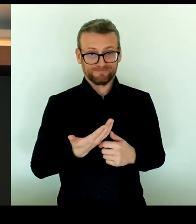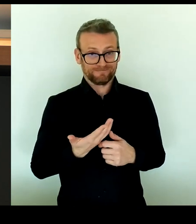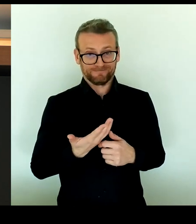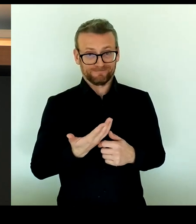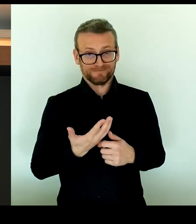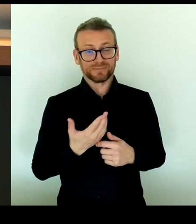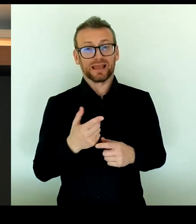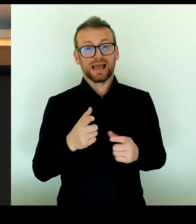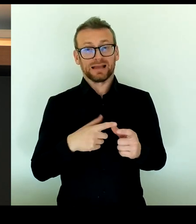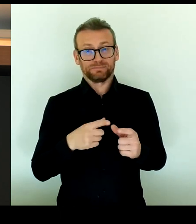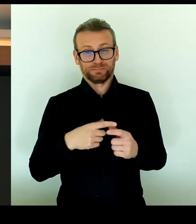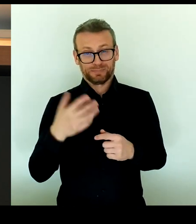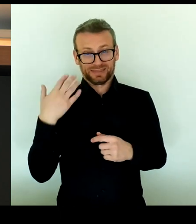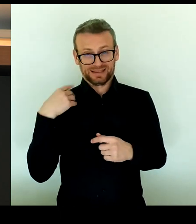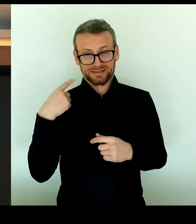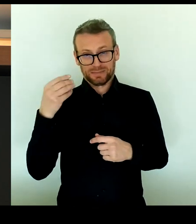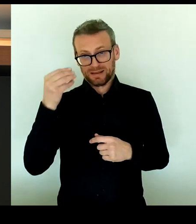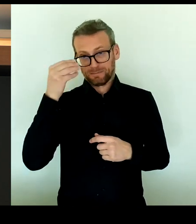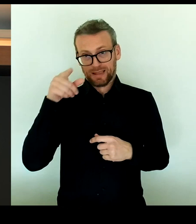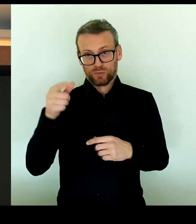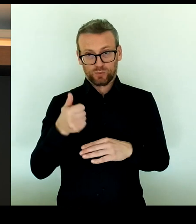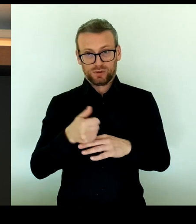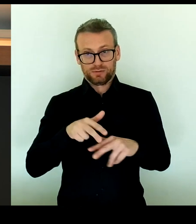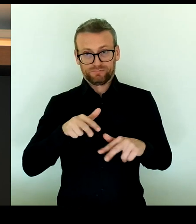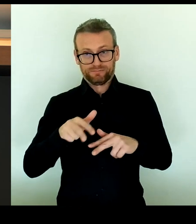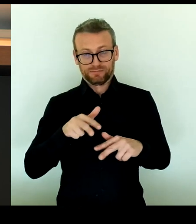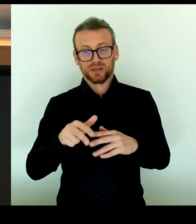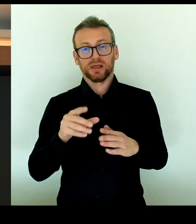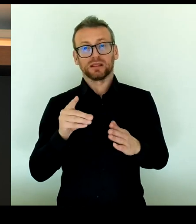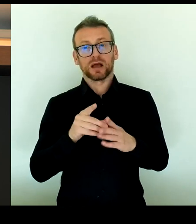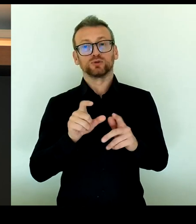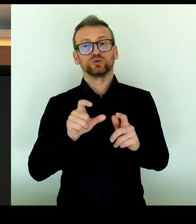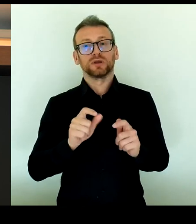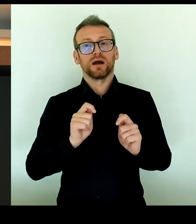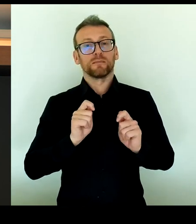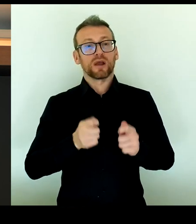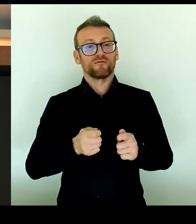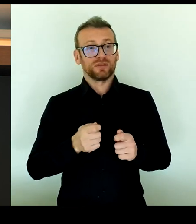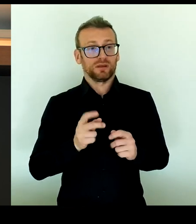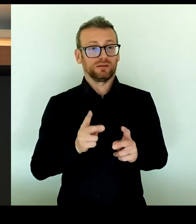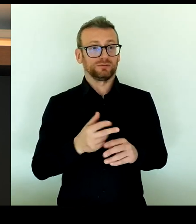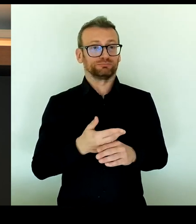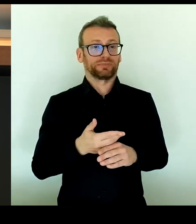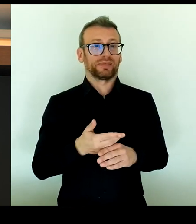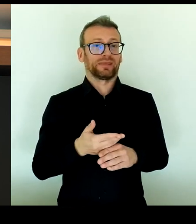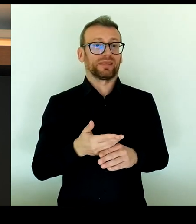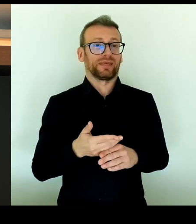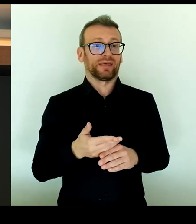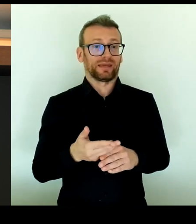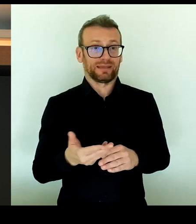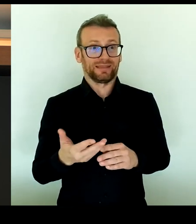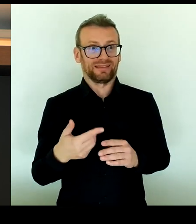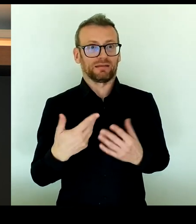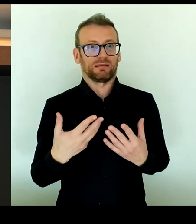an sie drei Koalitionäre: Wenn Sie nicht mehr wollen, dann packen Sie Ihre Sachen, überlassen Sie es anderen Parteien, die es besser wollen,